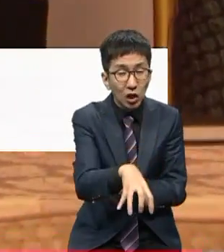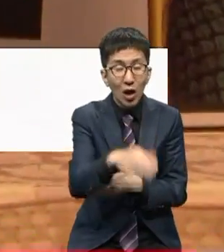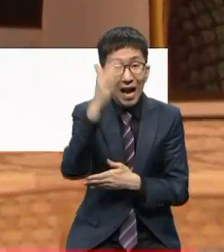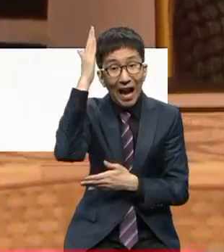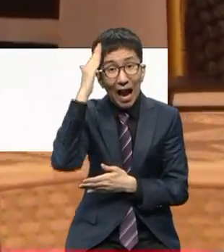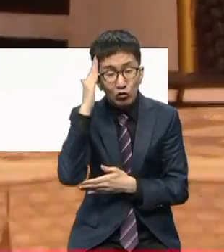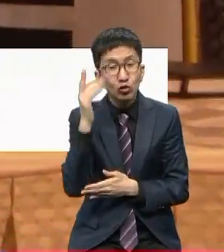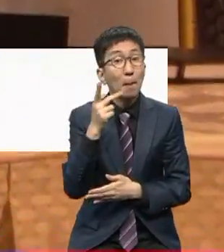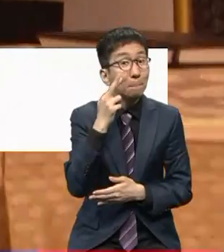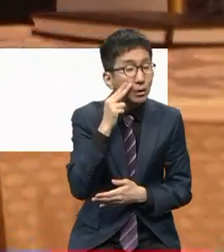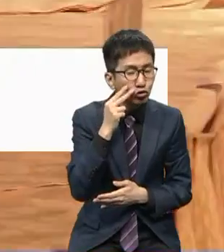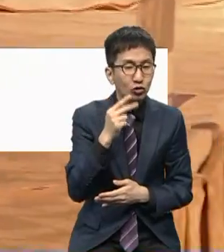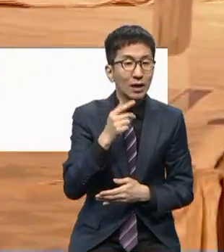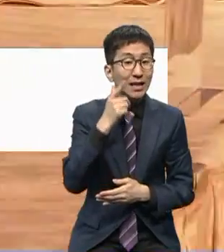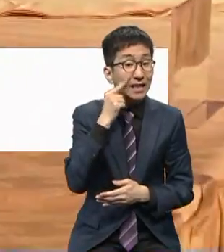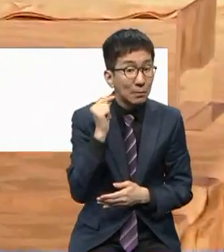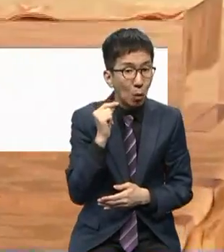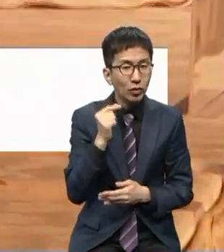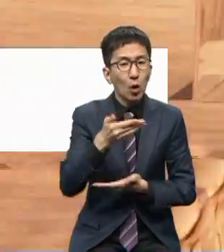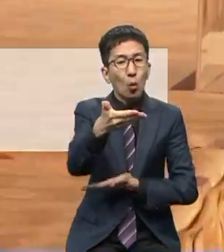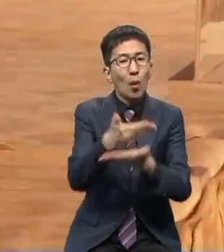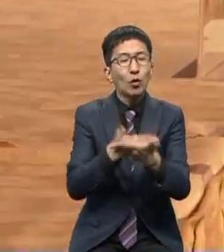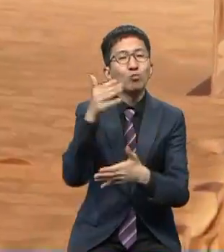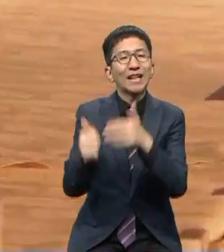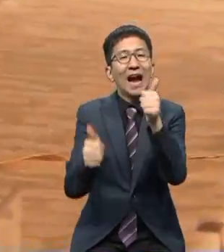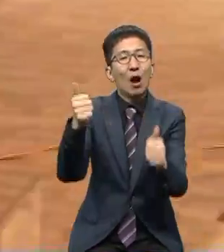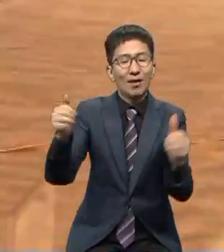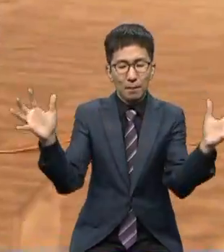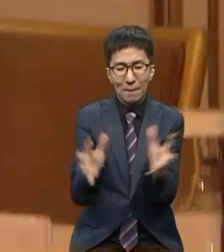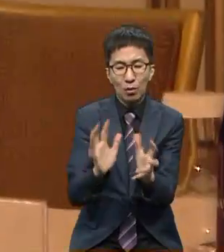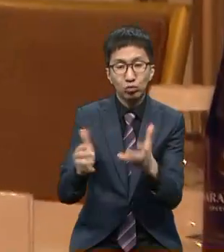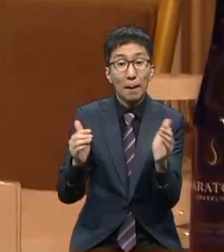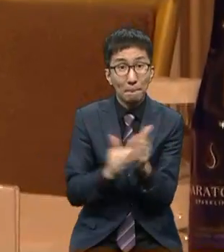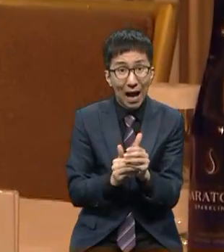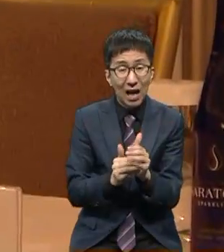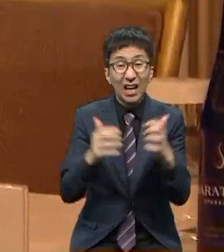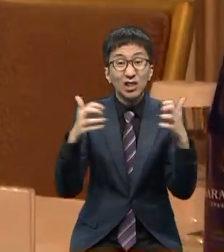회담을 마친 정의용 외교부 장관은 종전 선언 논의가 이뤄졌다고 밝혔습니다.